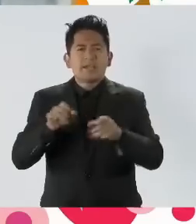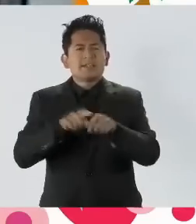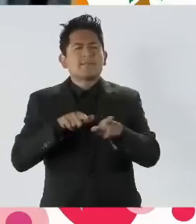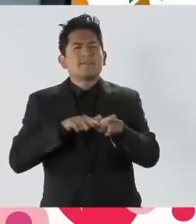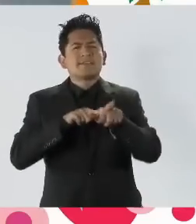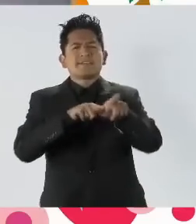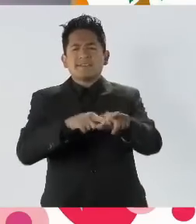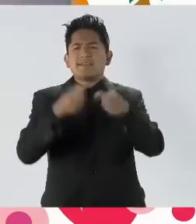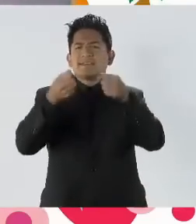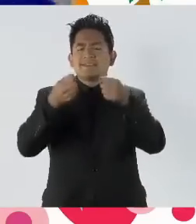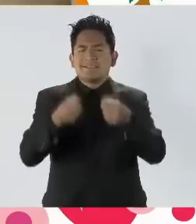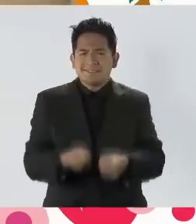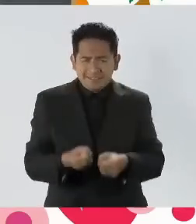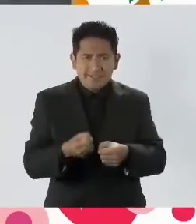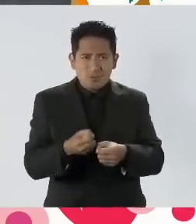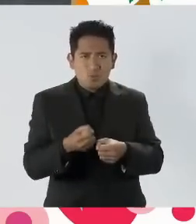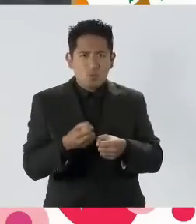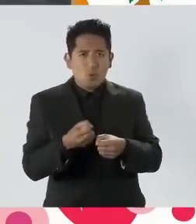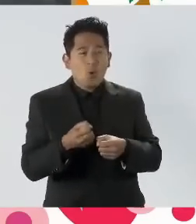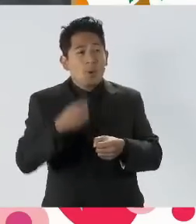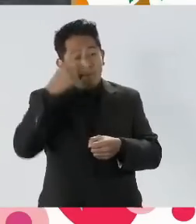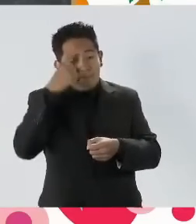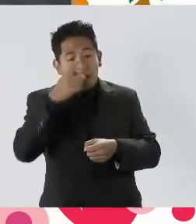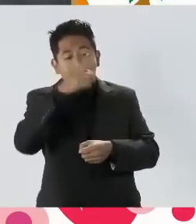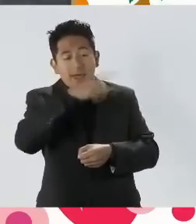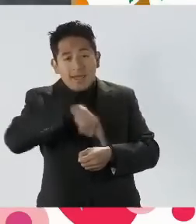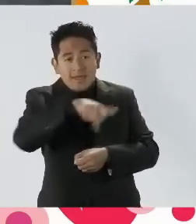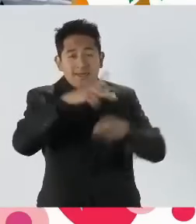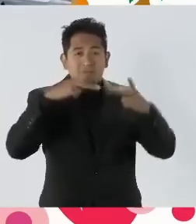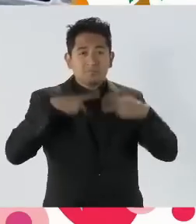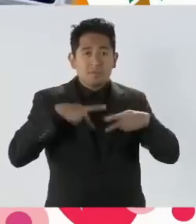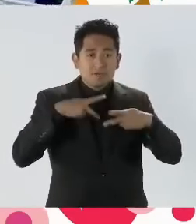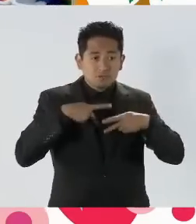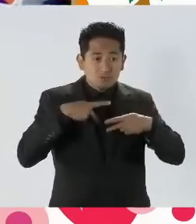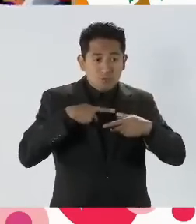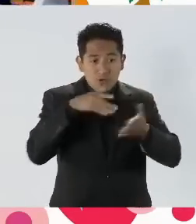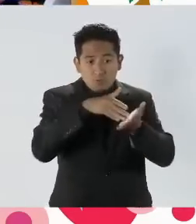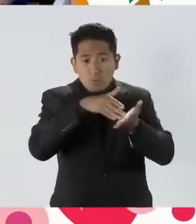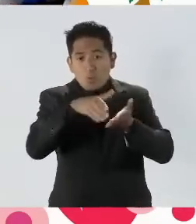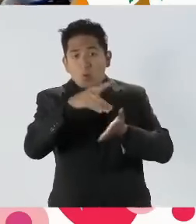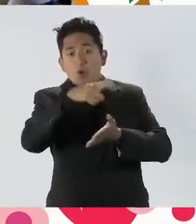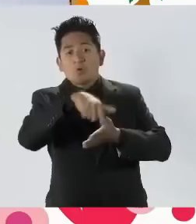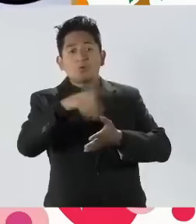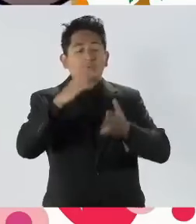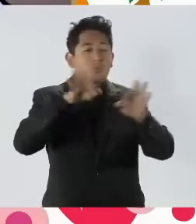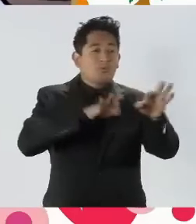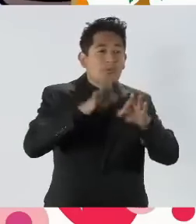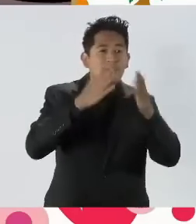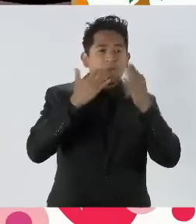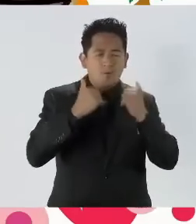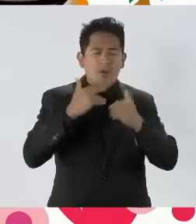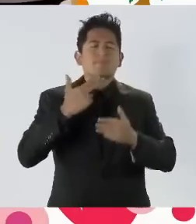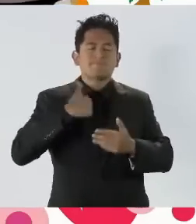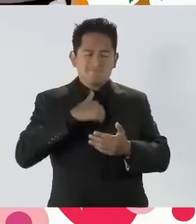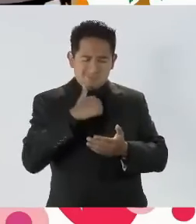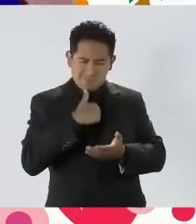las personas que se quedan sin trabajo para los territorios de paz e igualdad que vamos a echar